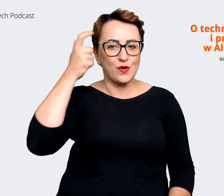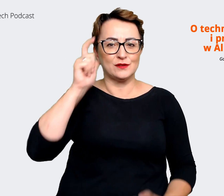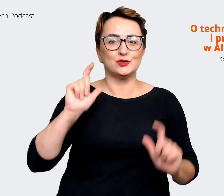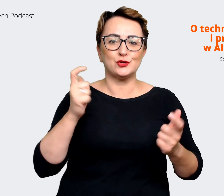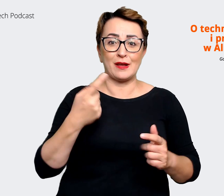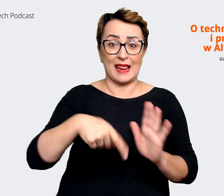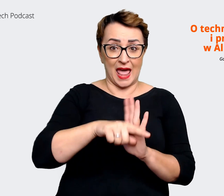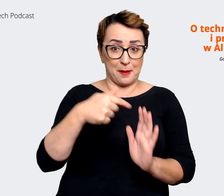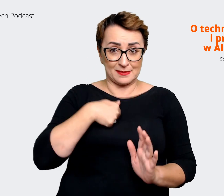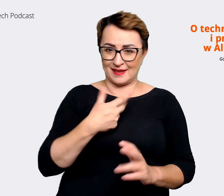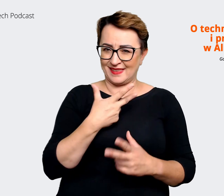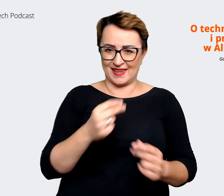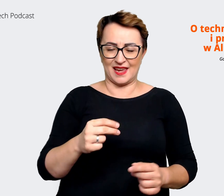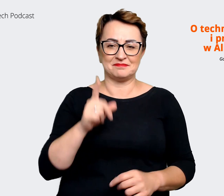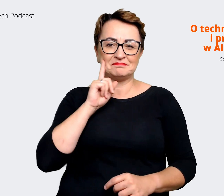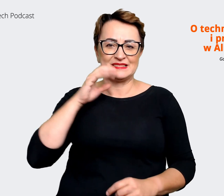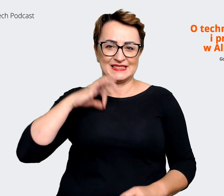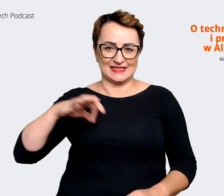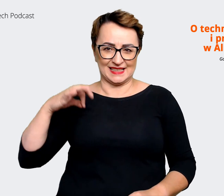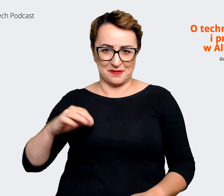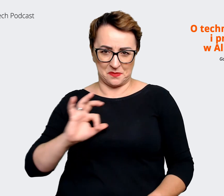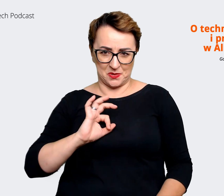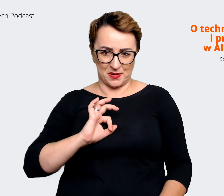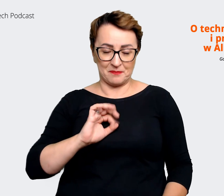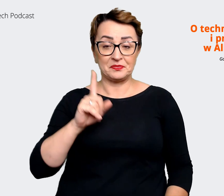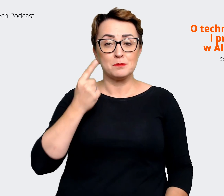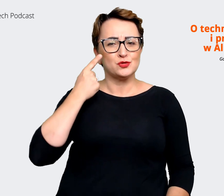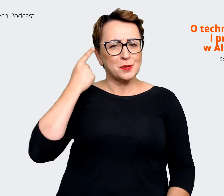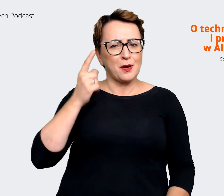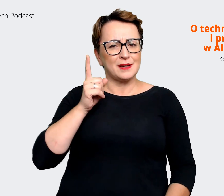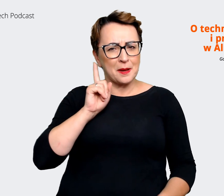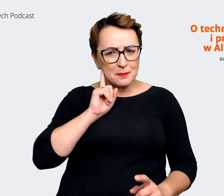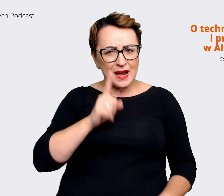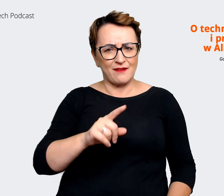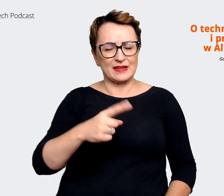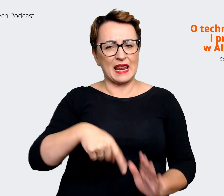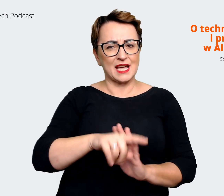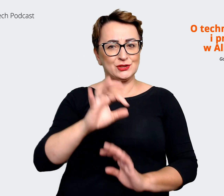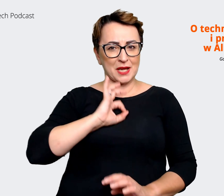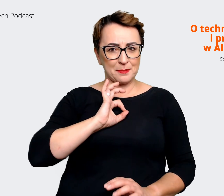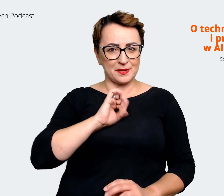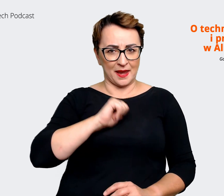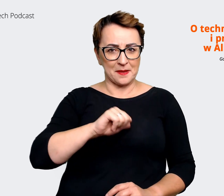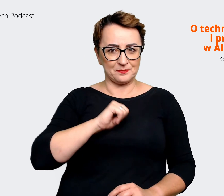a dla moich synów. Ale przypominam sobie właściwie tak naprawdę zakup TOP10 moich w